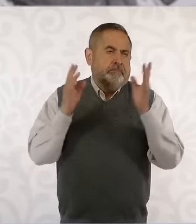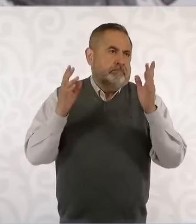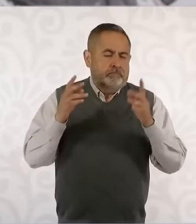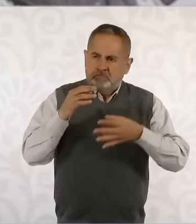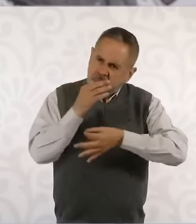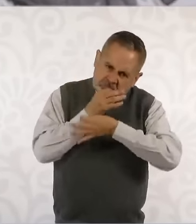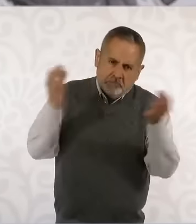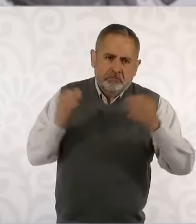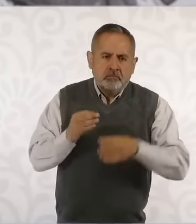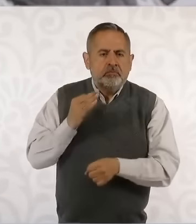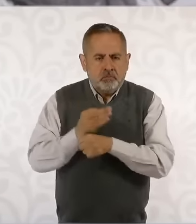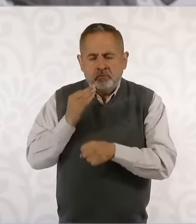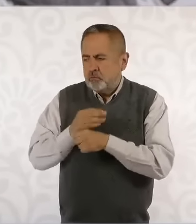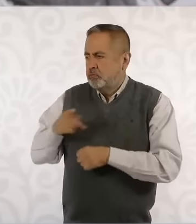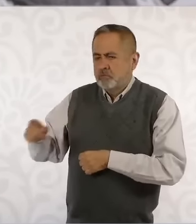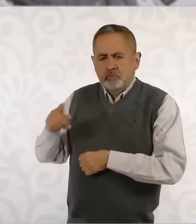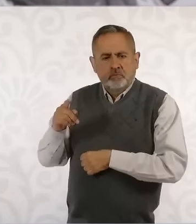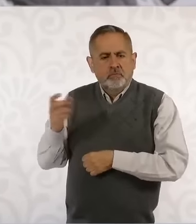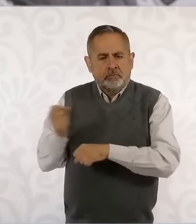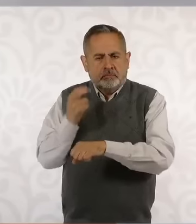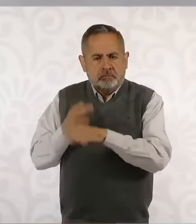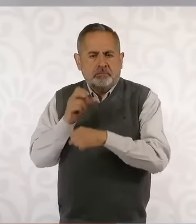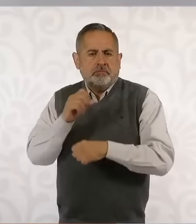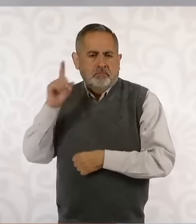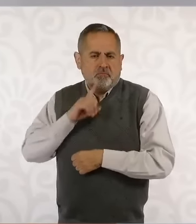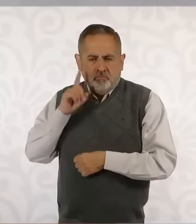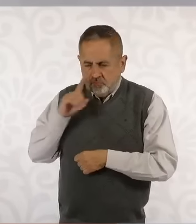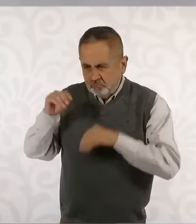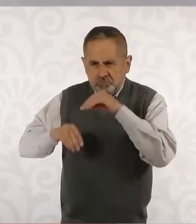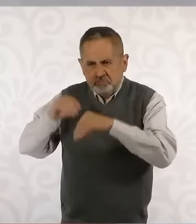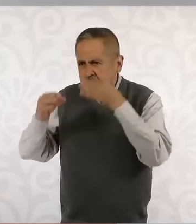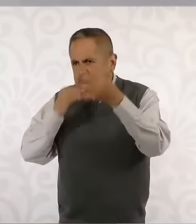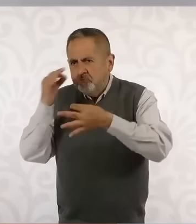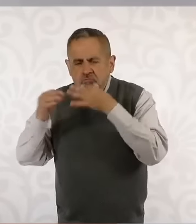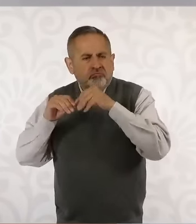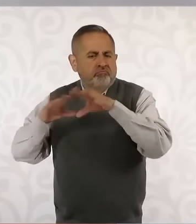campaña que ya tiene la propia Secretaría de las Mujeres y que han desarrollado muchas secretarías